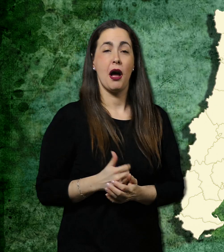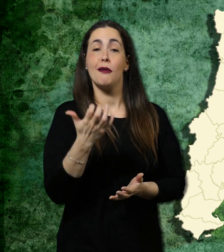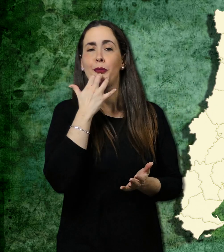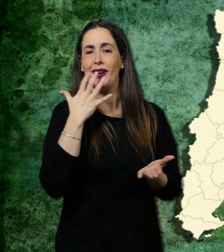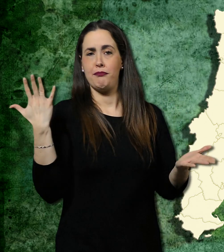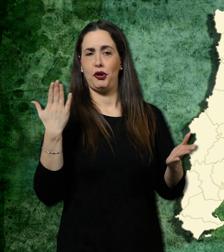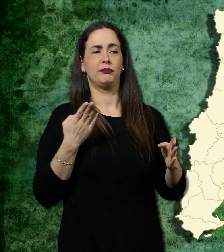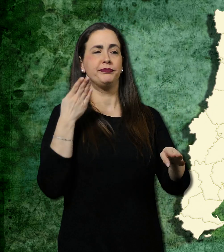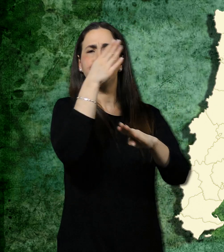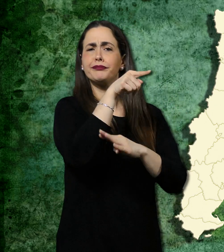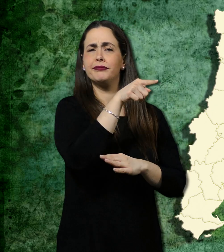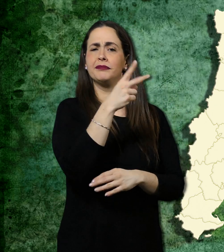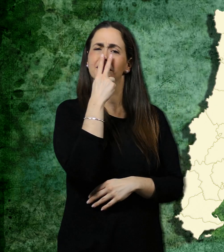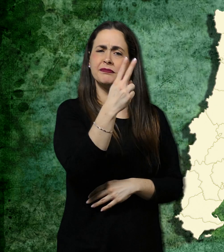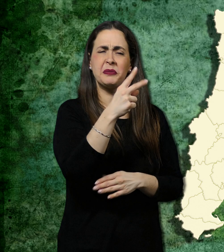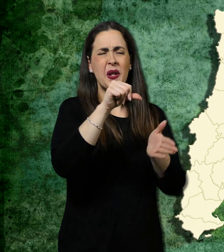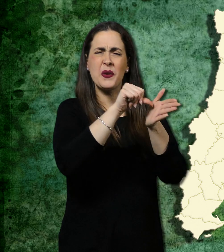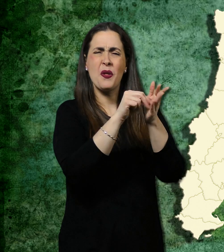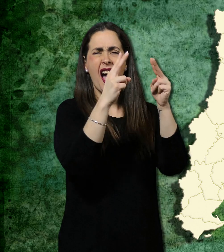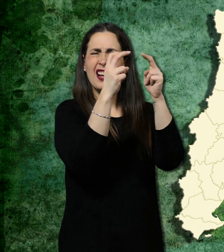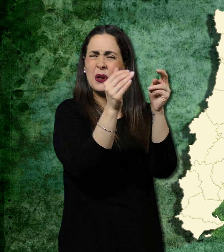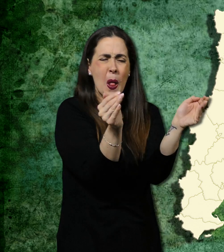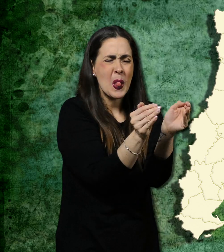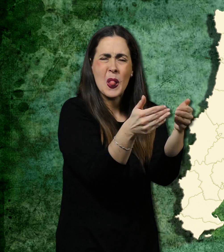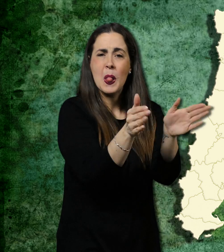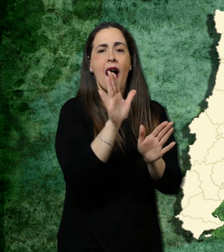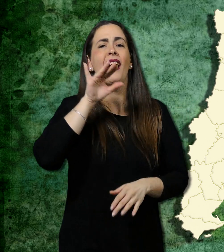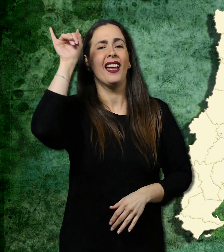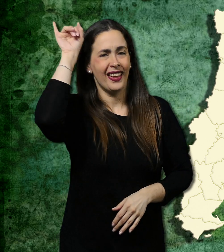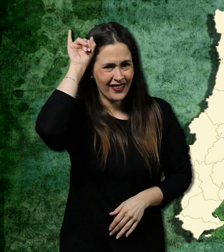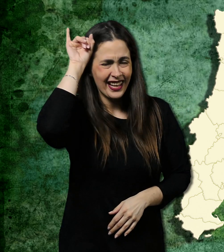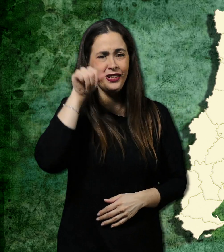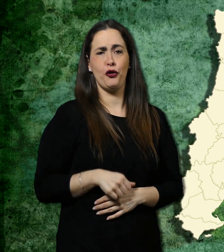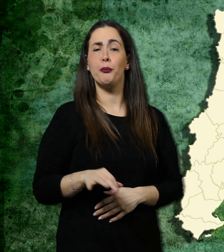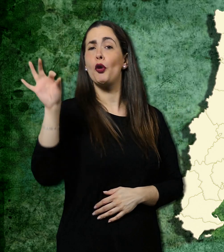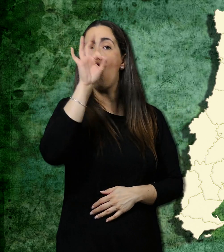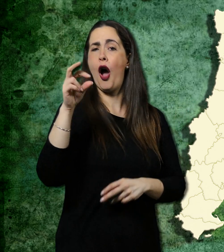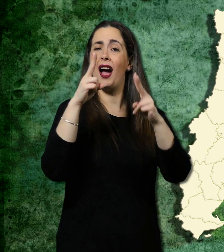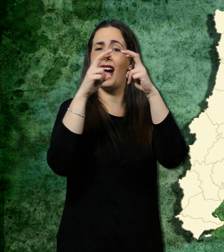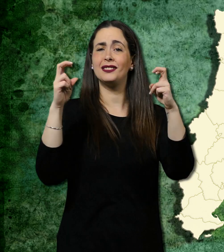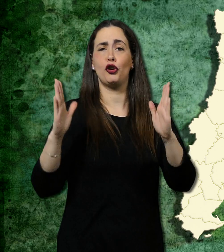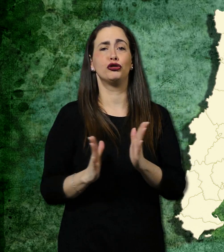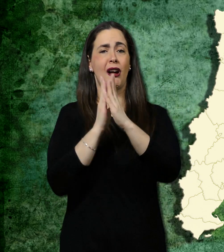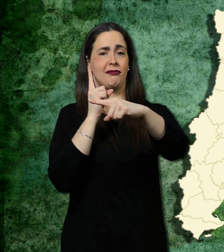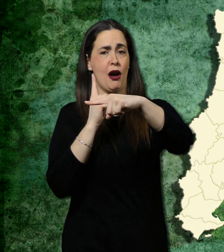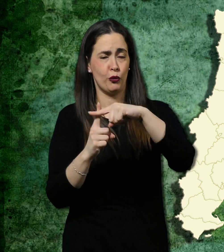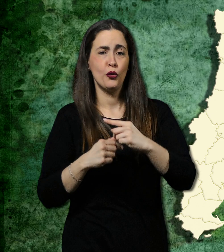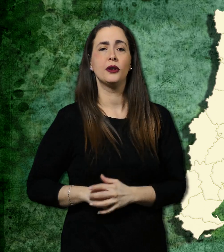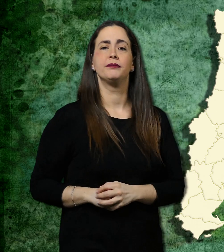com visitar la ciutadella ibèrica o el castell de la Santa Creu.